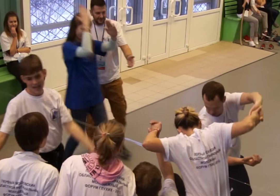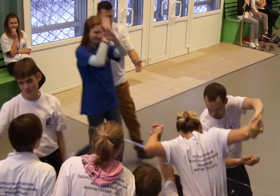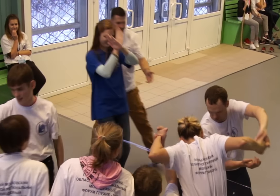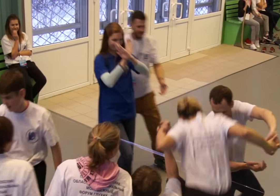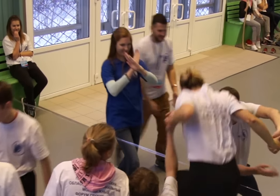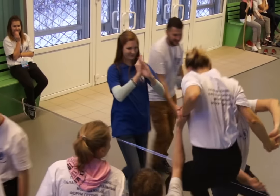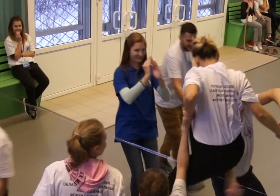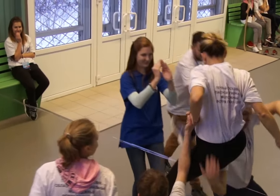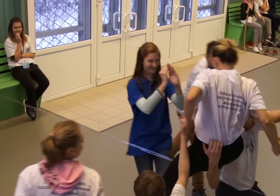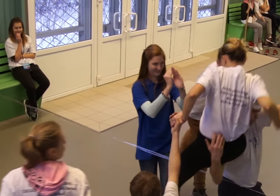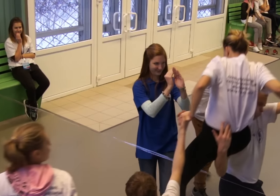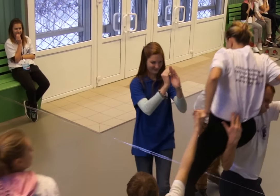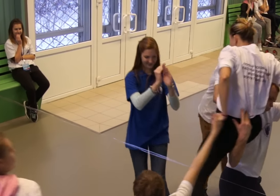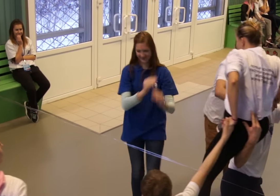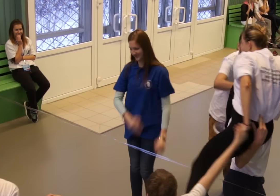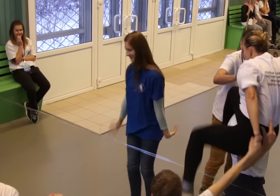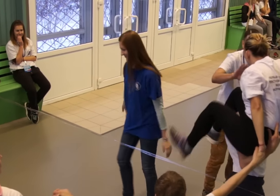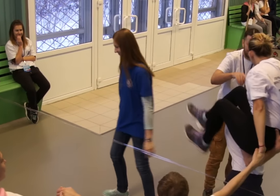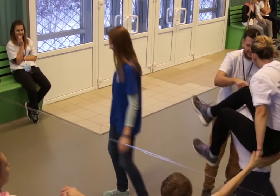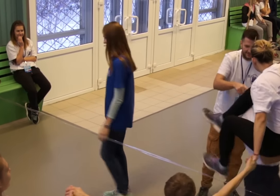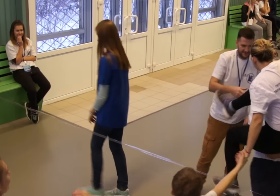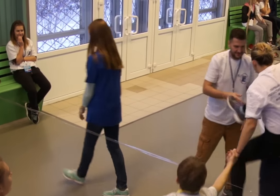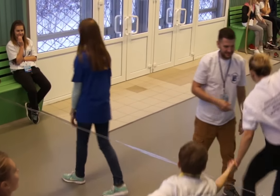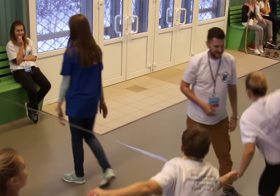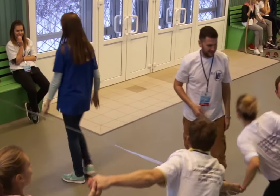Так и определяются лидеры, которых